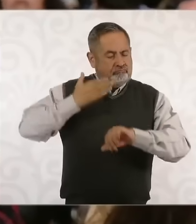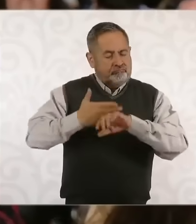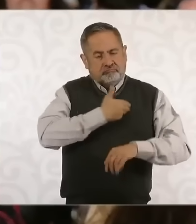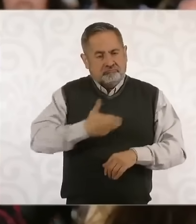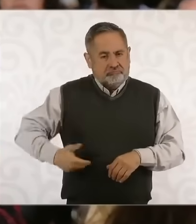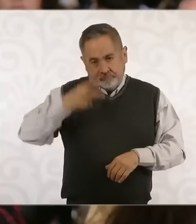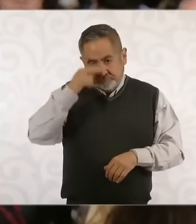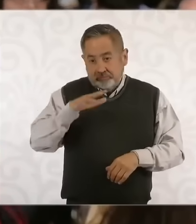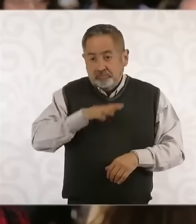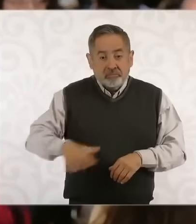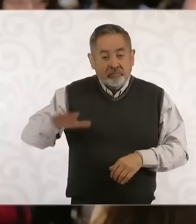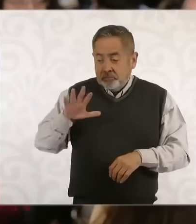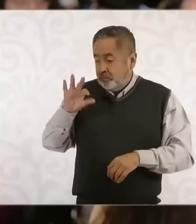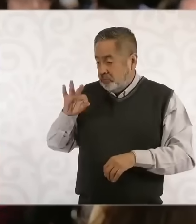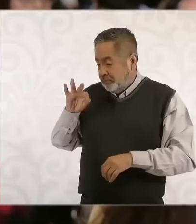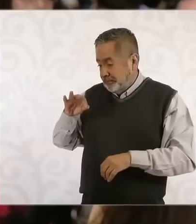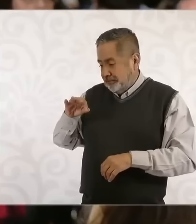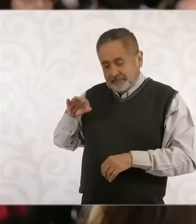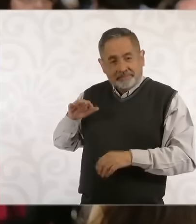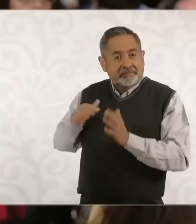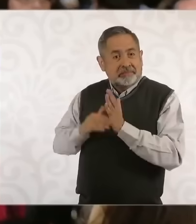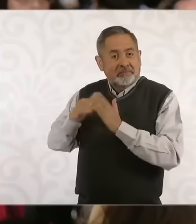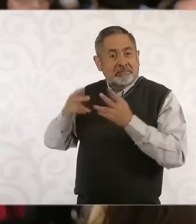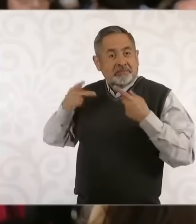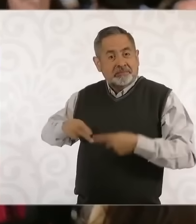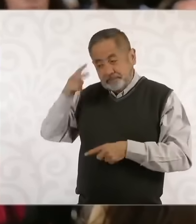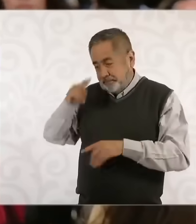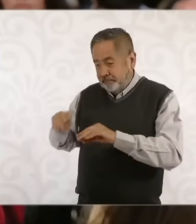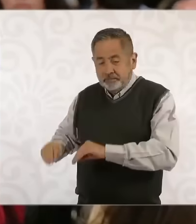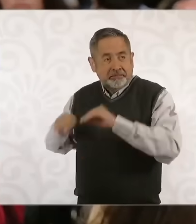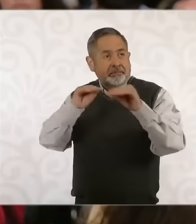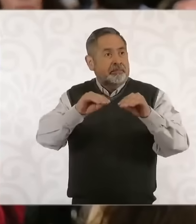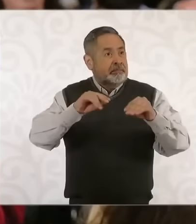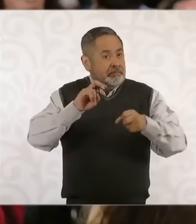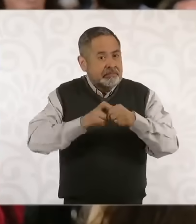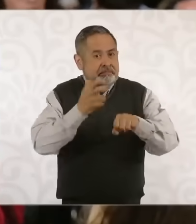40 millones de mexicanos allá en Estados Unidos, pero que también hay principios que usted ha